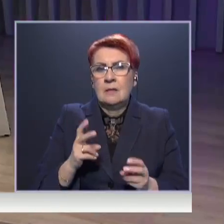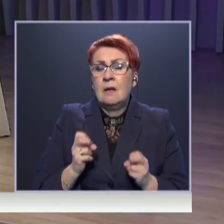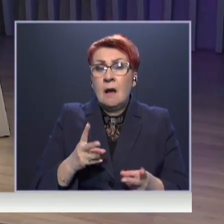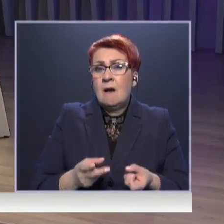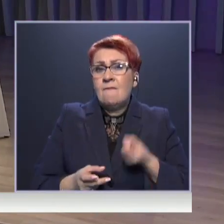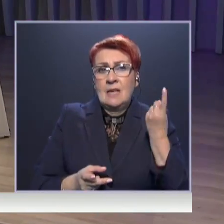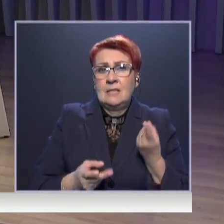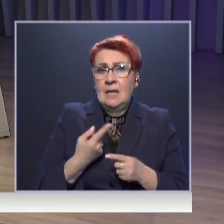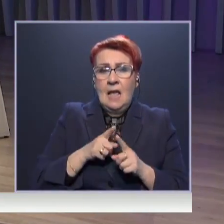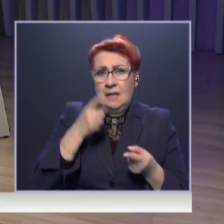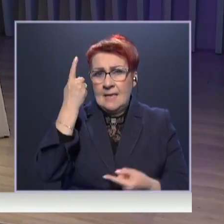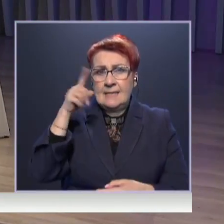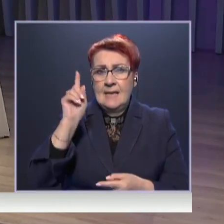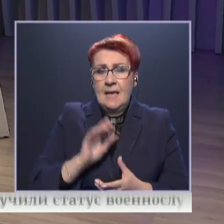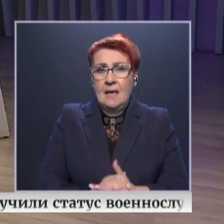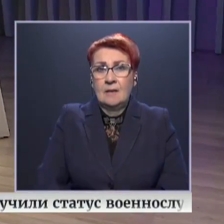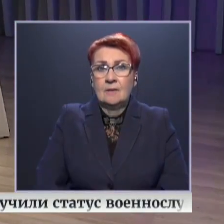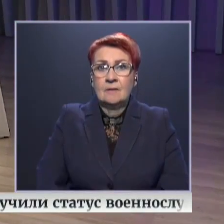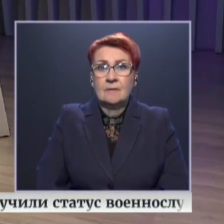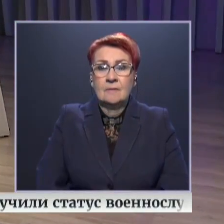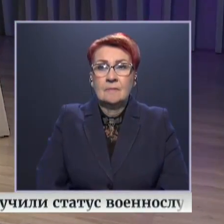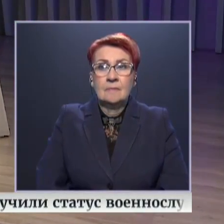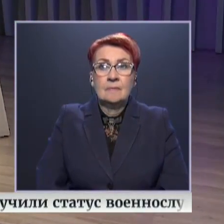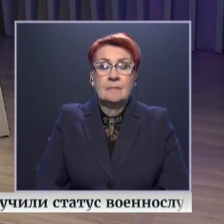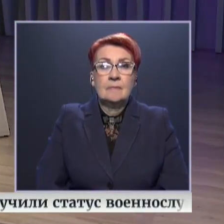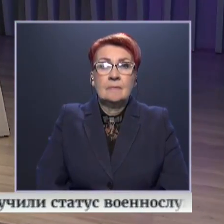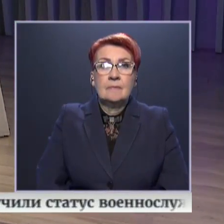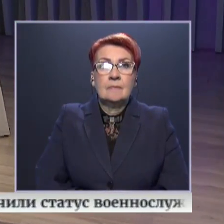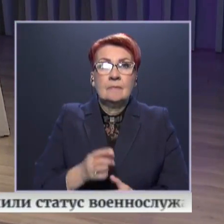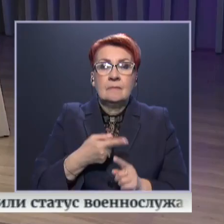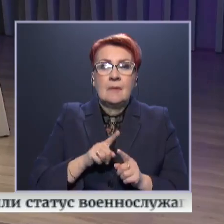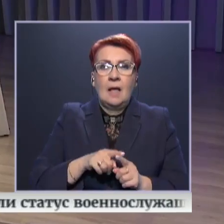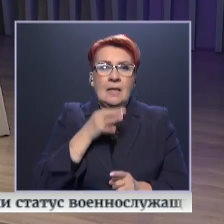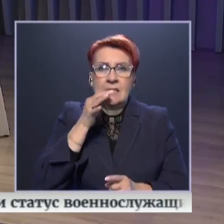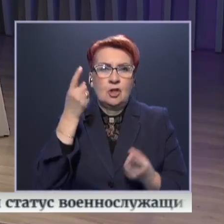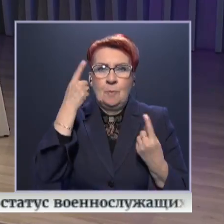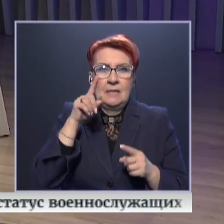эта идея но это не скажем так идея возникла еще Сначала